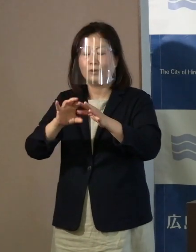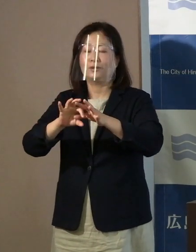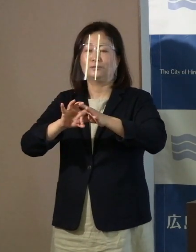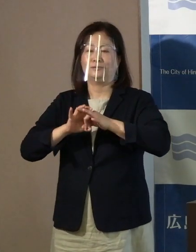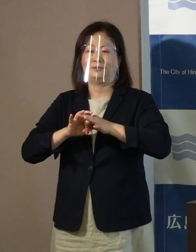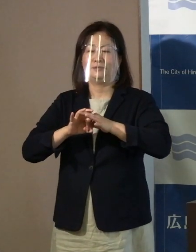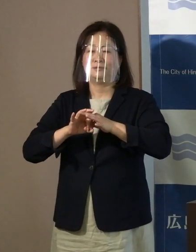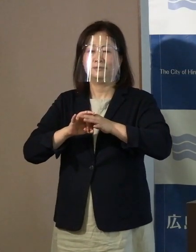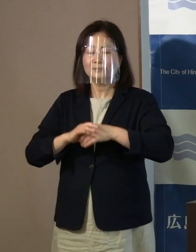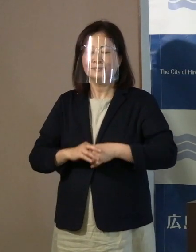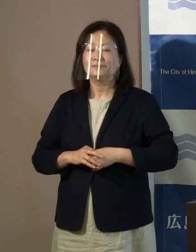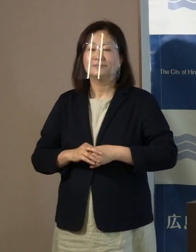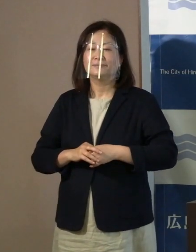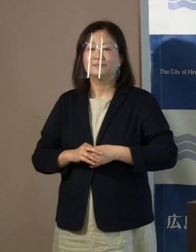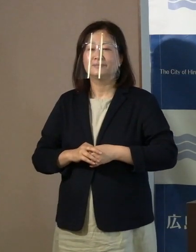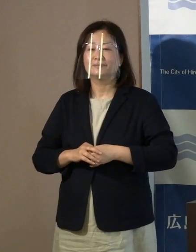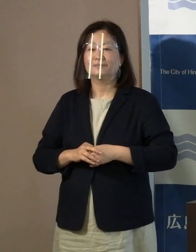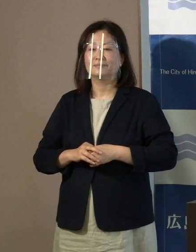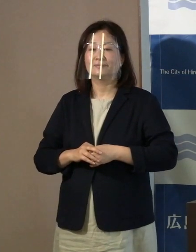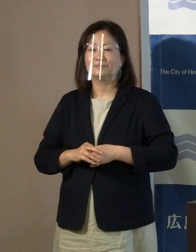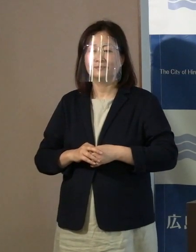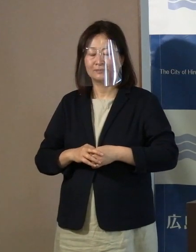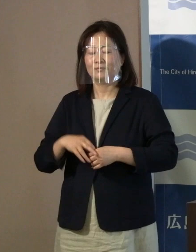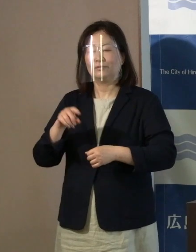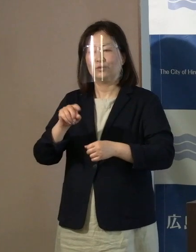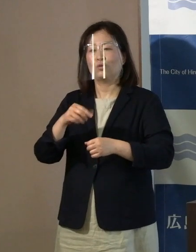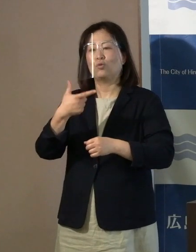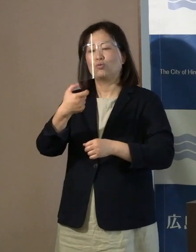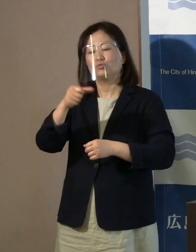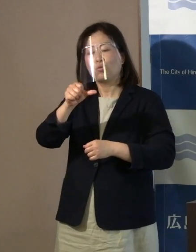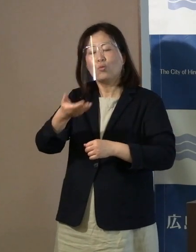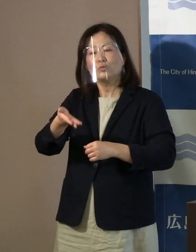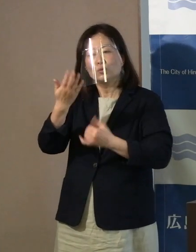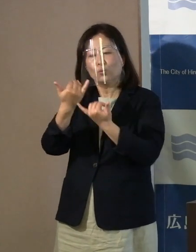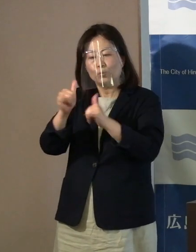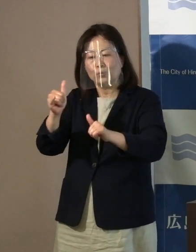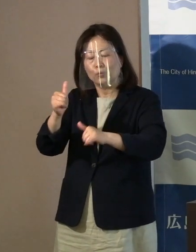この65歳以上の方の接種に関しましては､